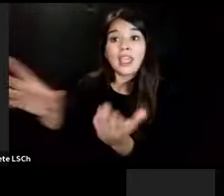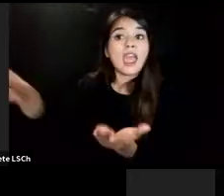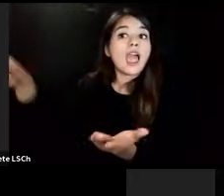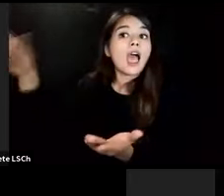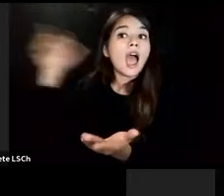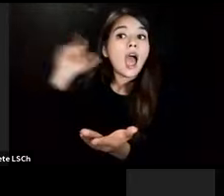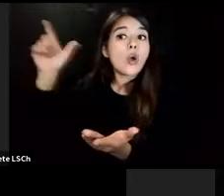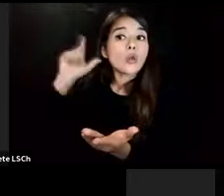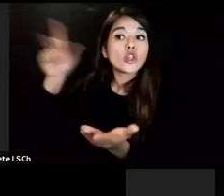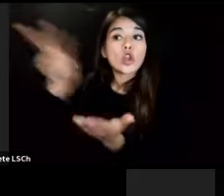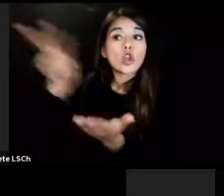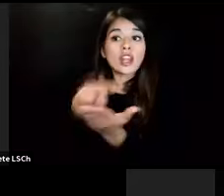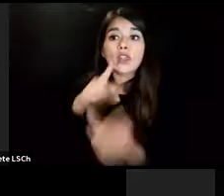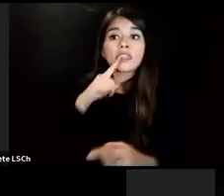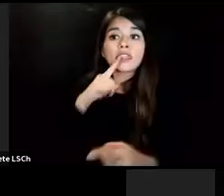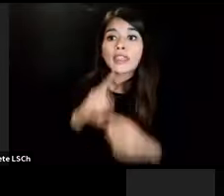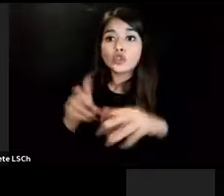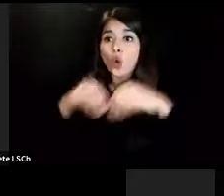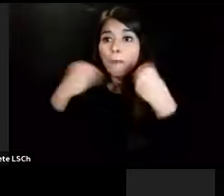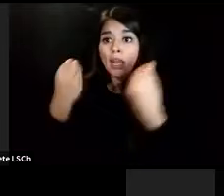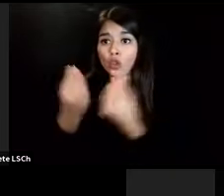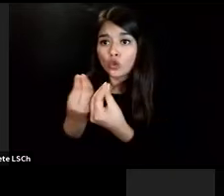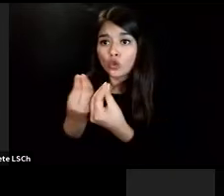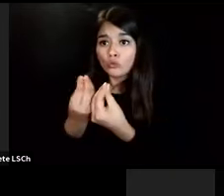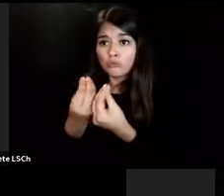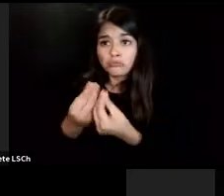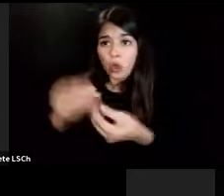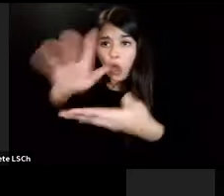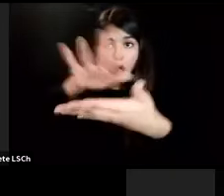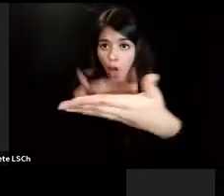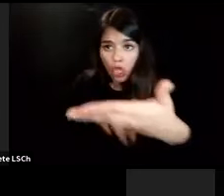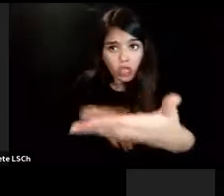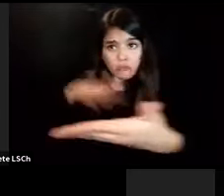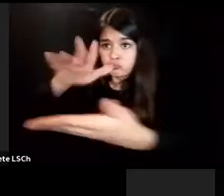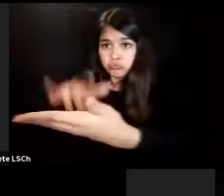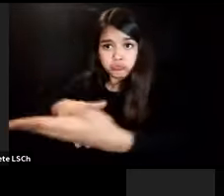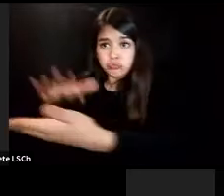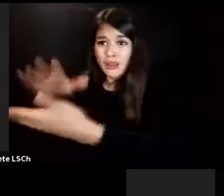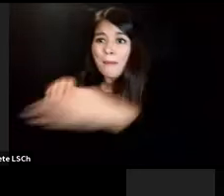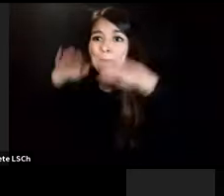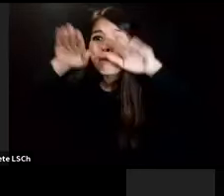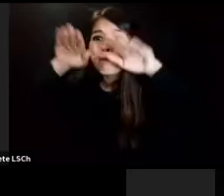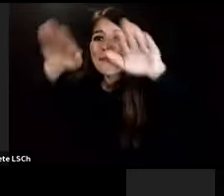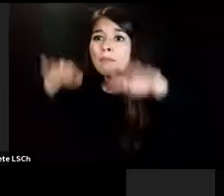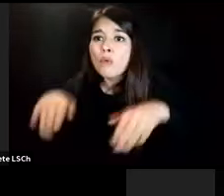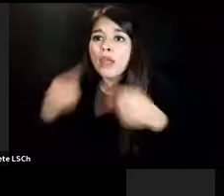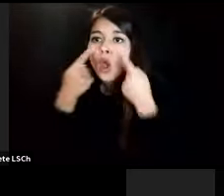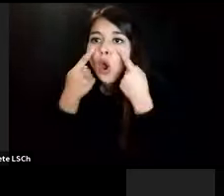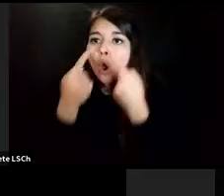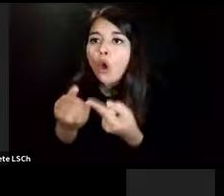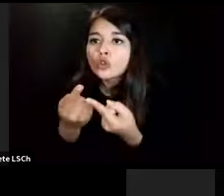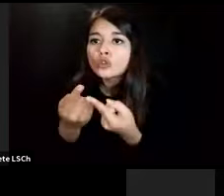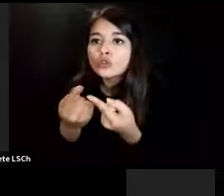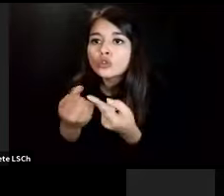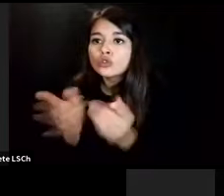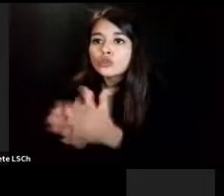texto completo. Al mismo texto que leería con sus ojos, ¿No? Yque muchas veces lo que puede hacer es